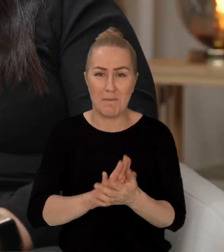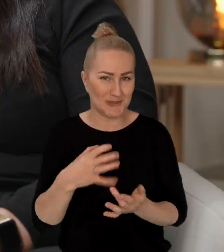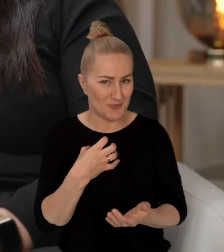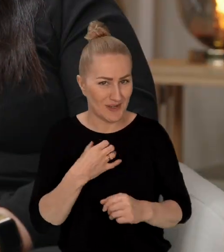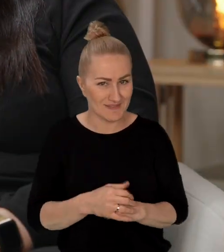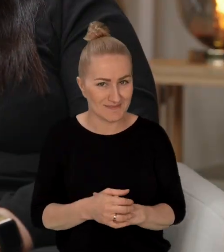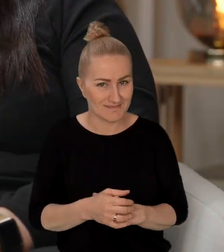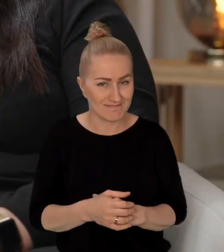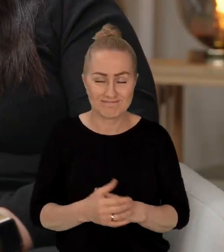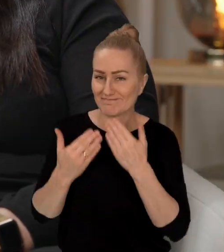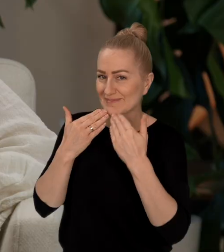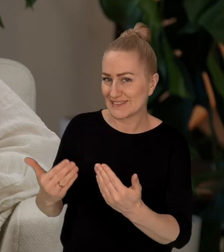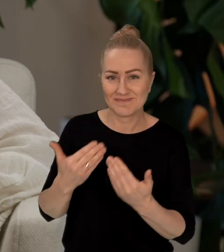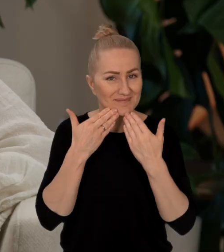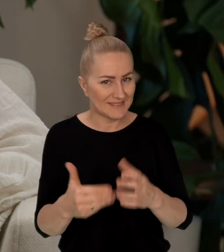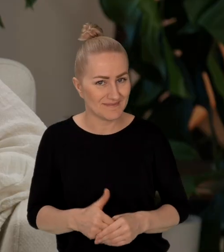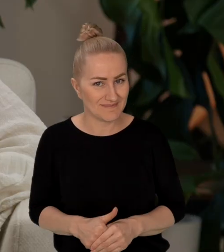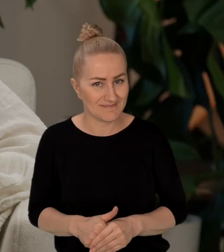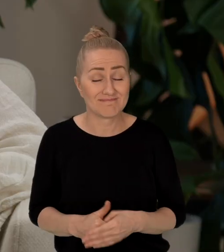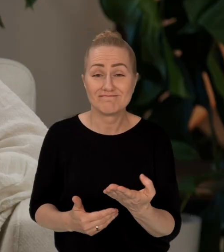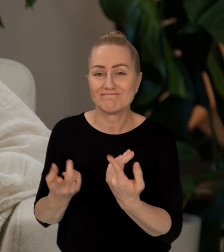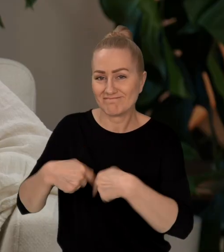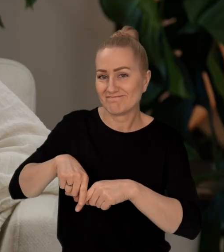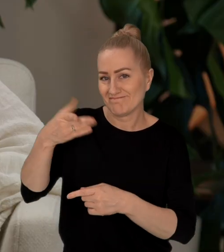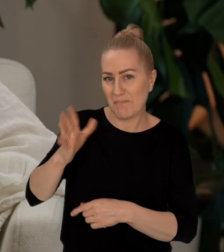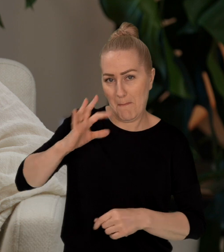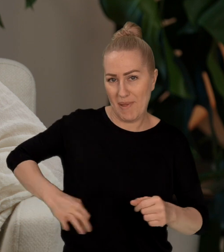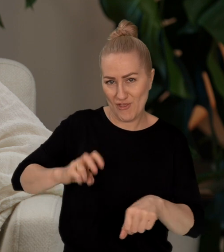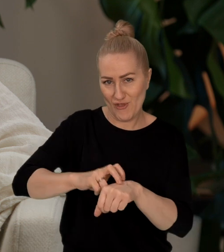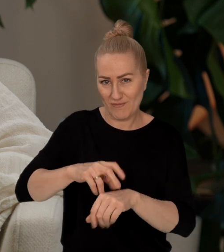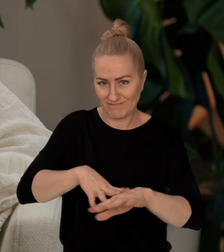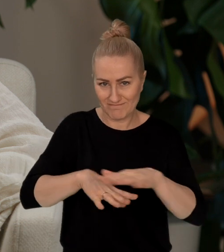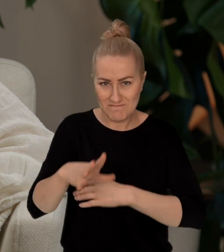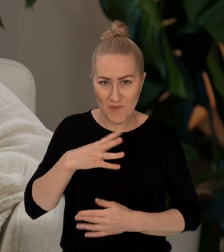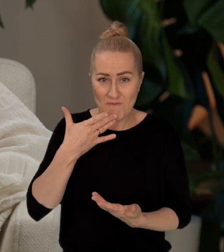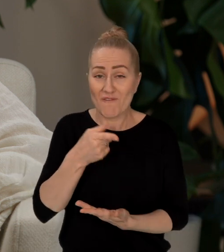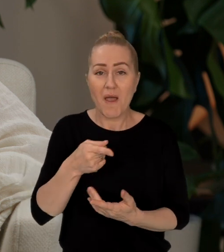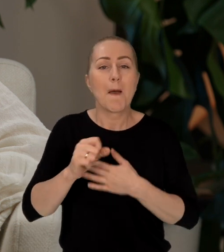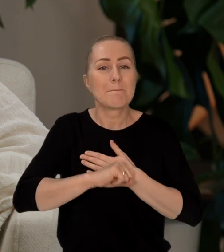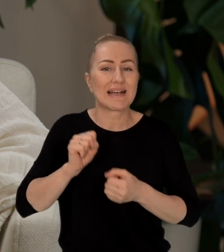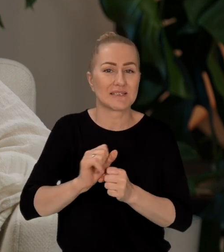Bardzo dziękuję za rozmowę. Tak jak powiedziała pani doktor, cytologia to badanie bezpieczne i bezbolesne.